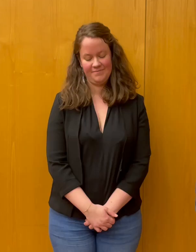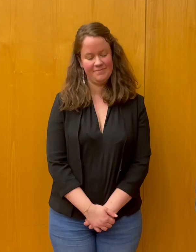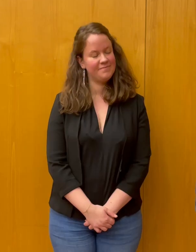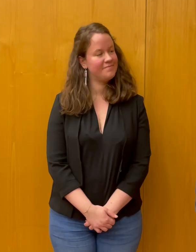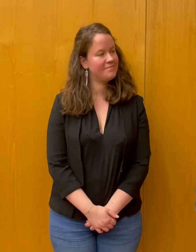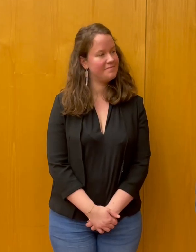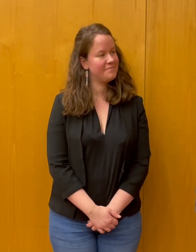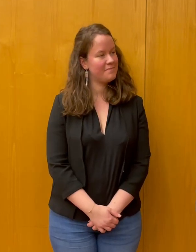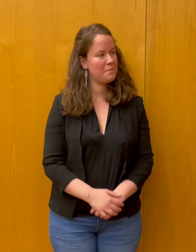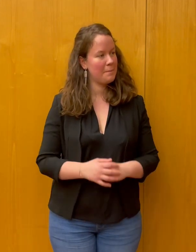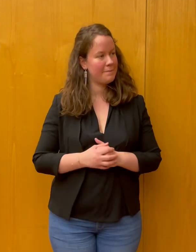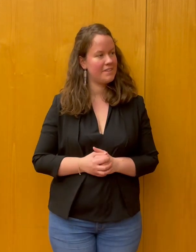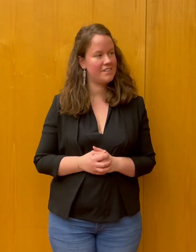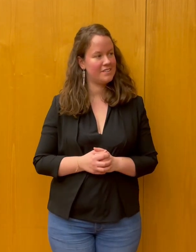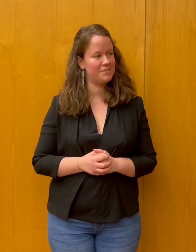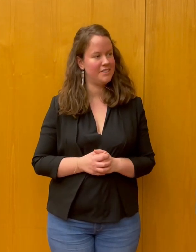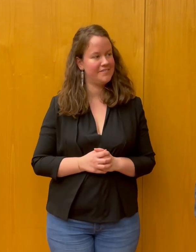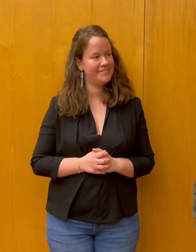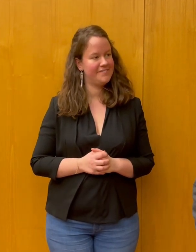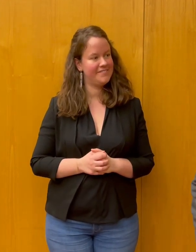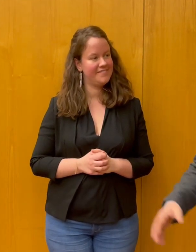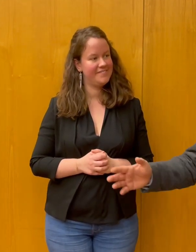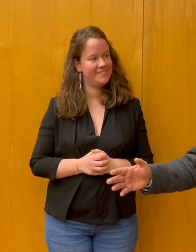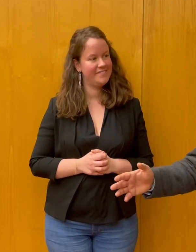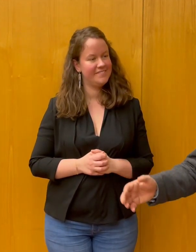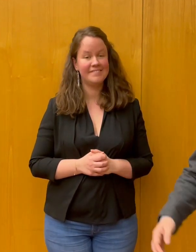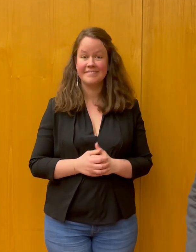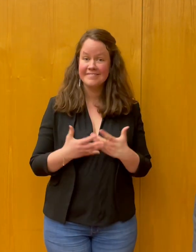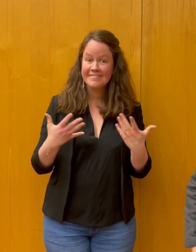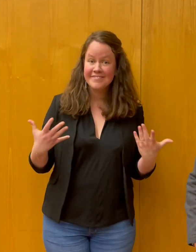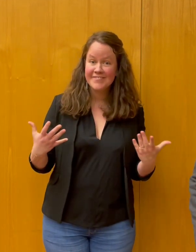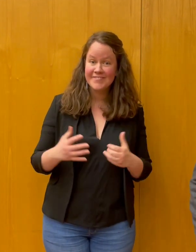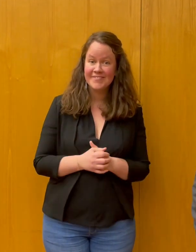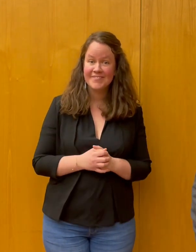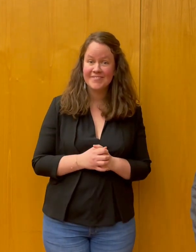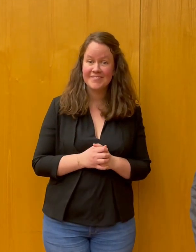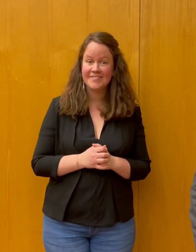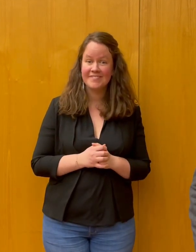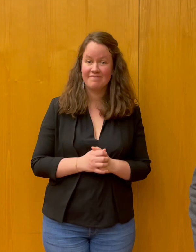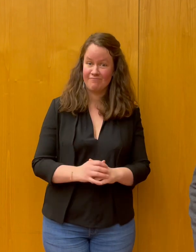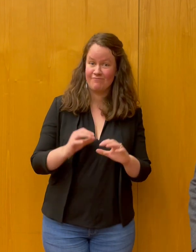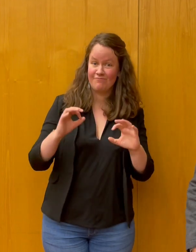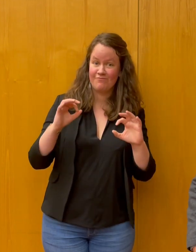Anthony Colombani : Nous sommes très heureux d’avoir